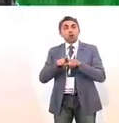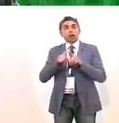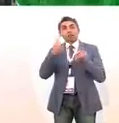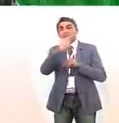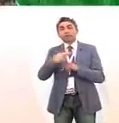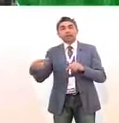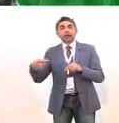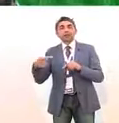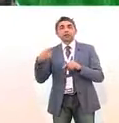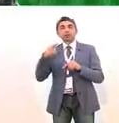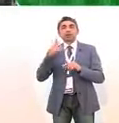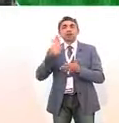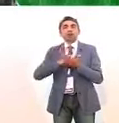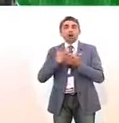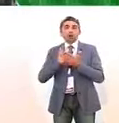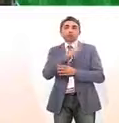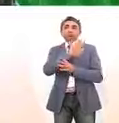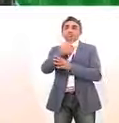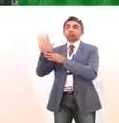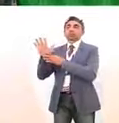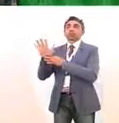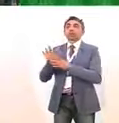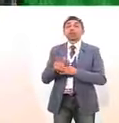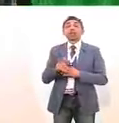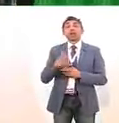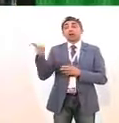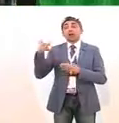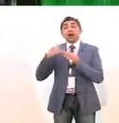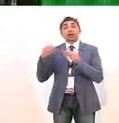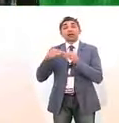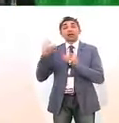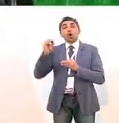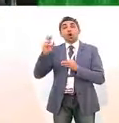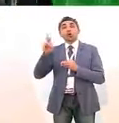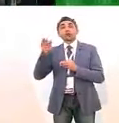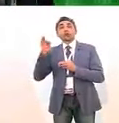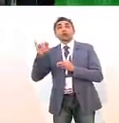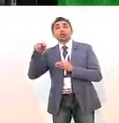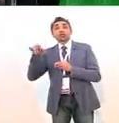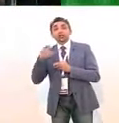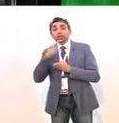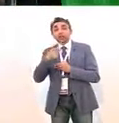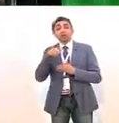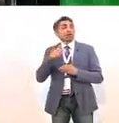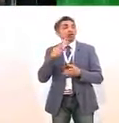dei valori che esprimiamo. E ha ragione Orfini quando dice che questo non basta perché bisogna